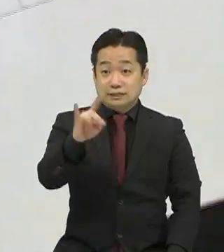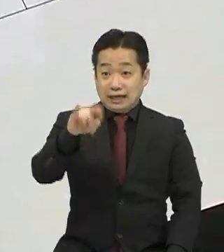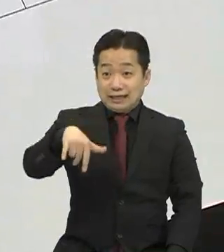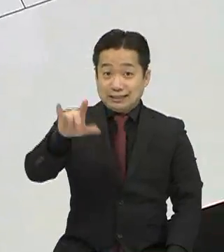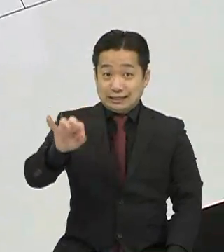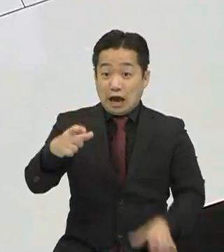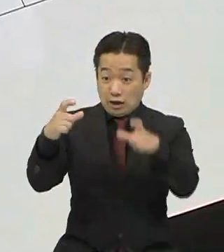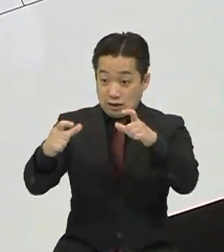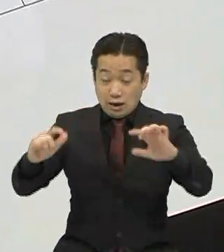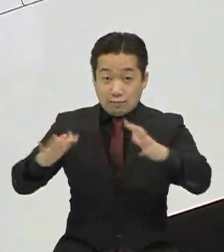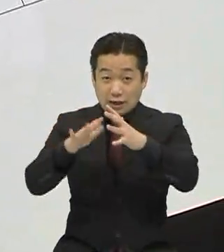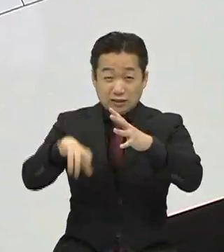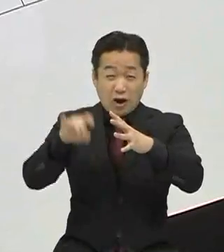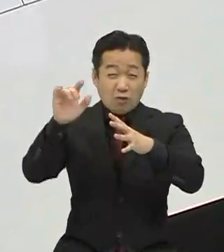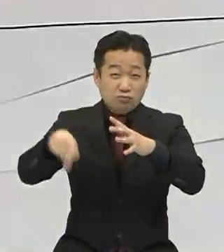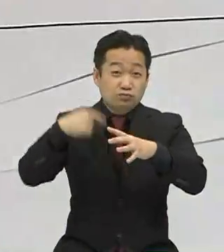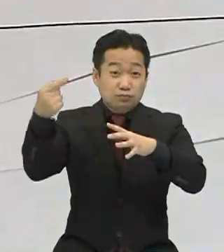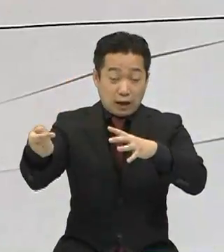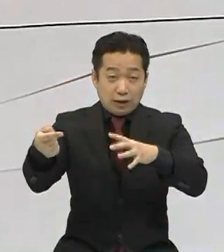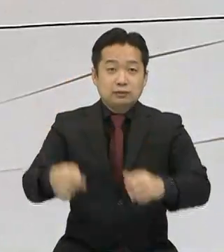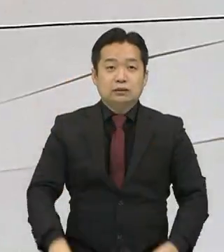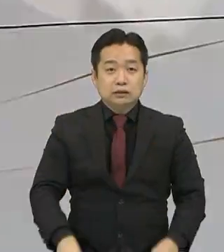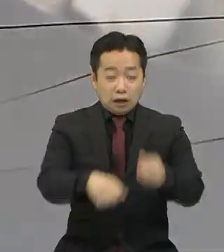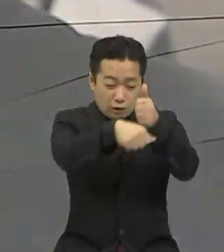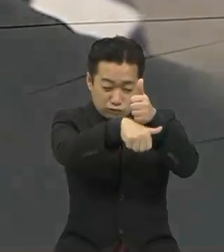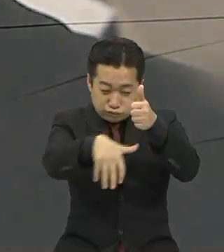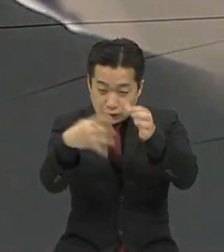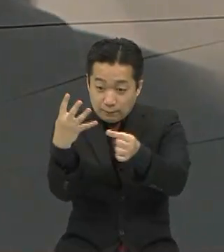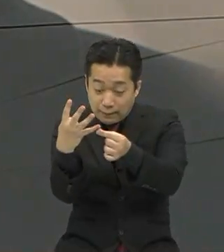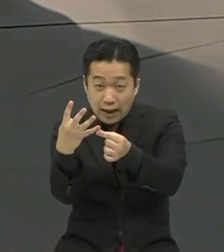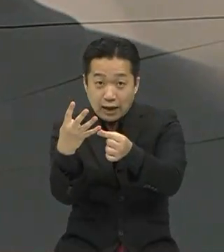(기자) 대장동 개발 사업 초기부터 참여한 천화동인 4호 소유주 남욱 변호사.